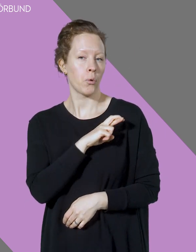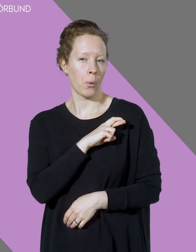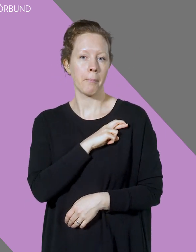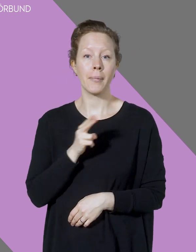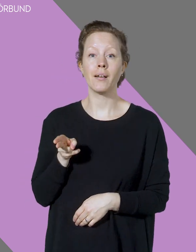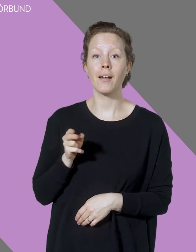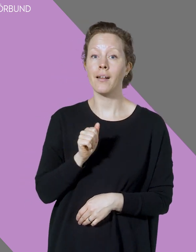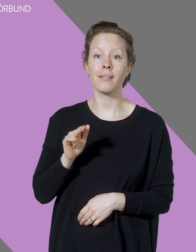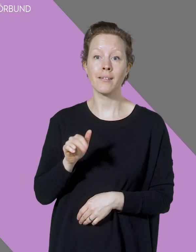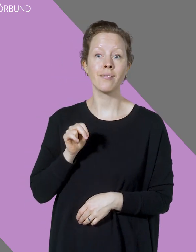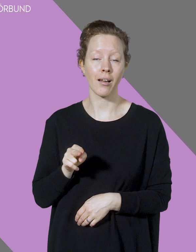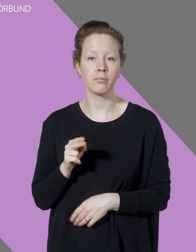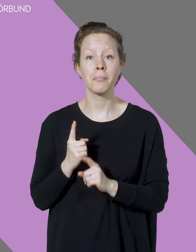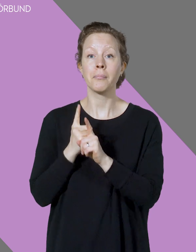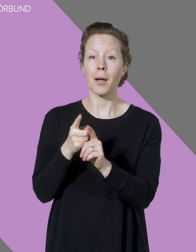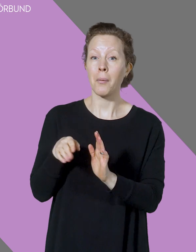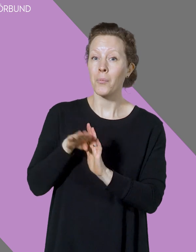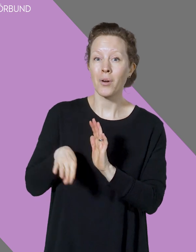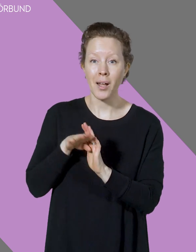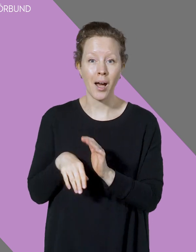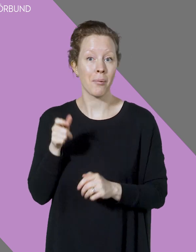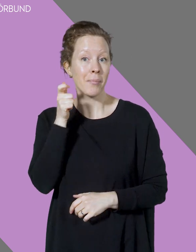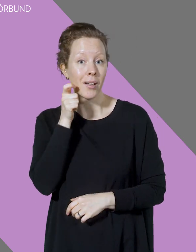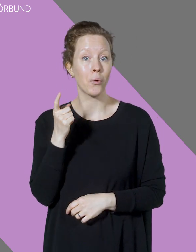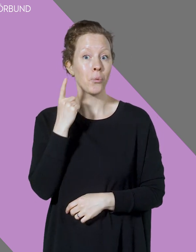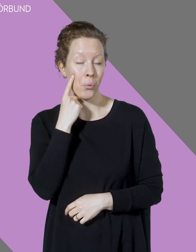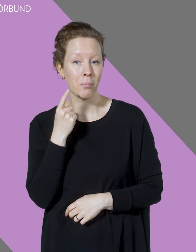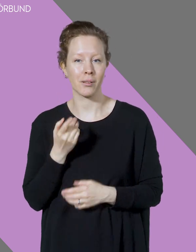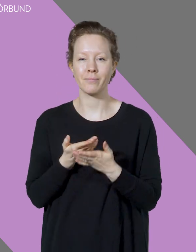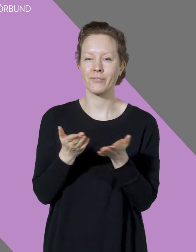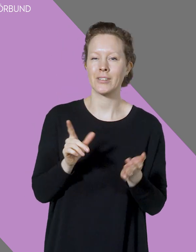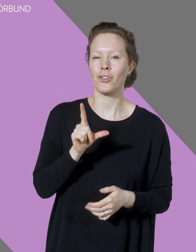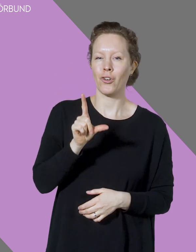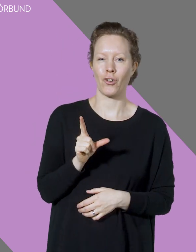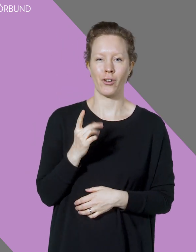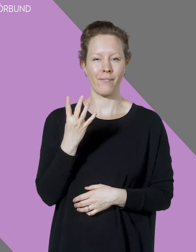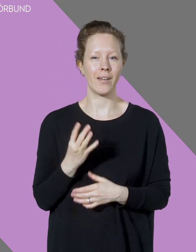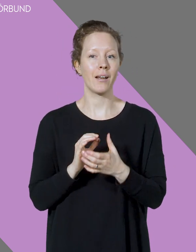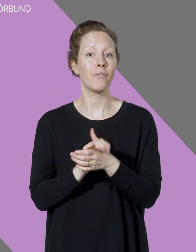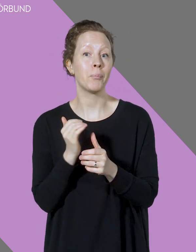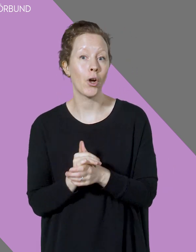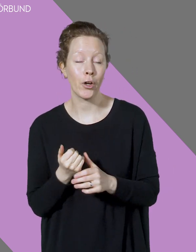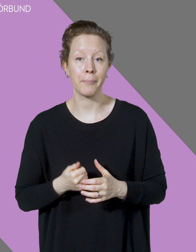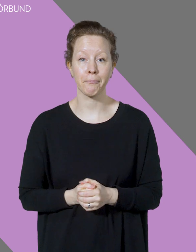Robin Hänninen kommer att besöka Mikaela & Thomas programmet som visas lördagen 4.2.